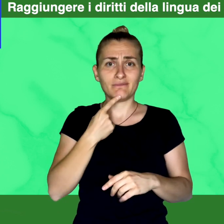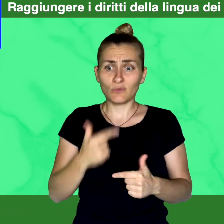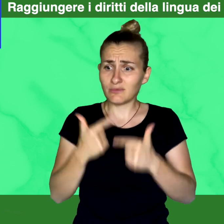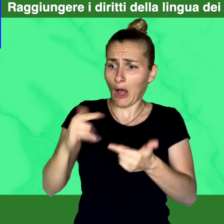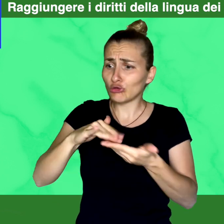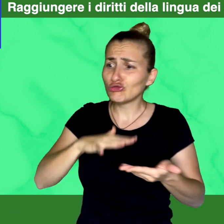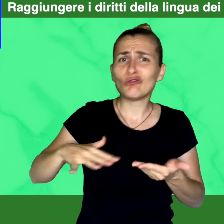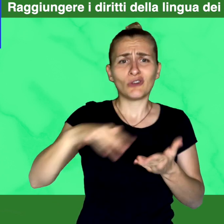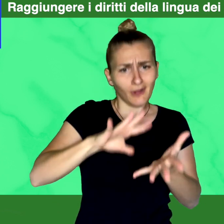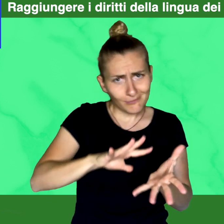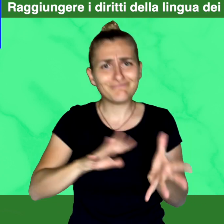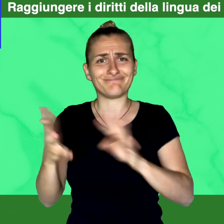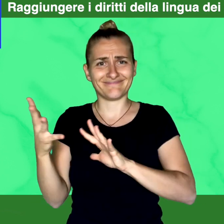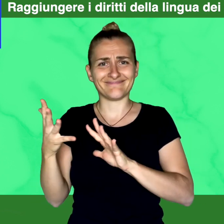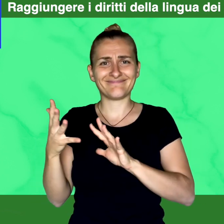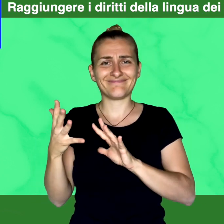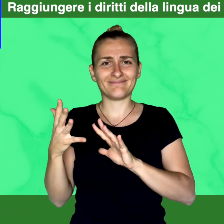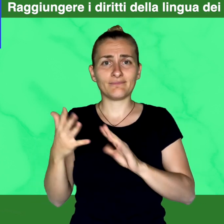aprendo la strada al cambiamento sociale.